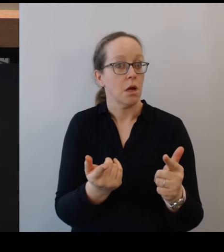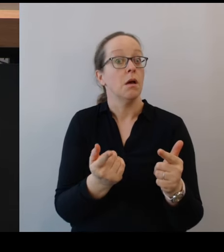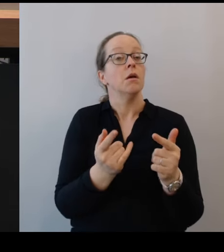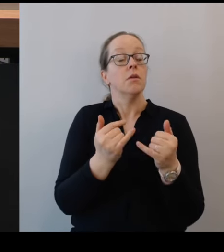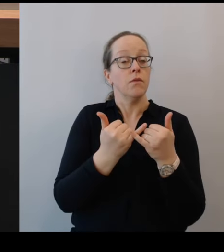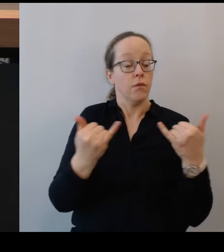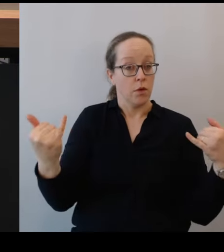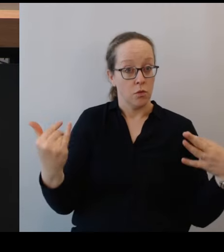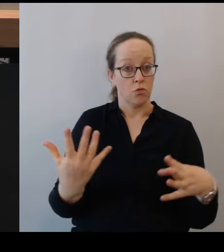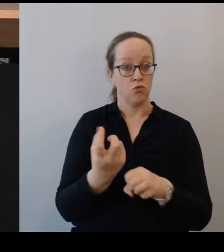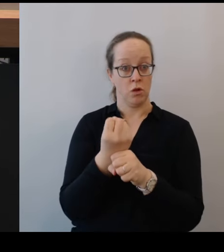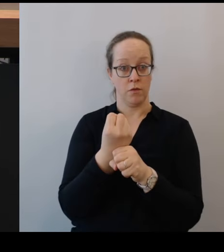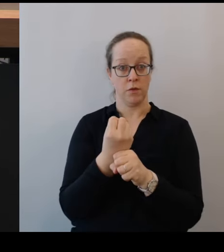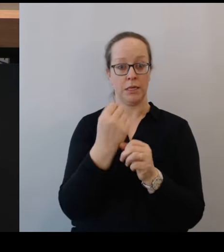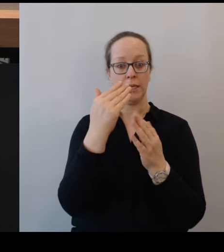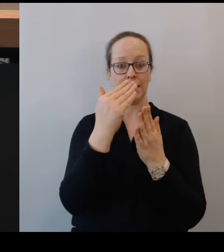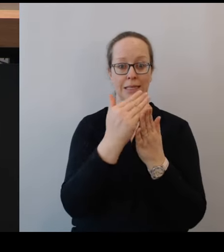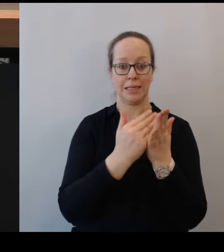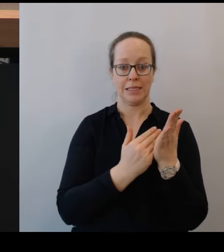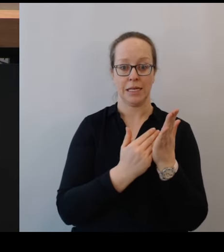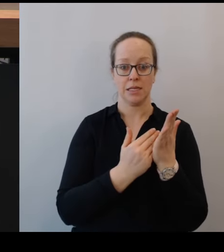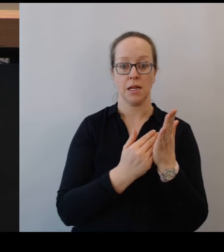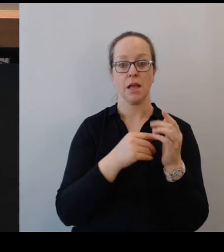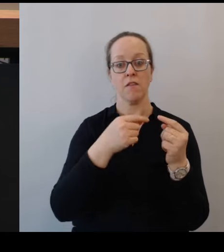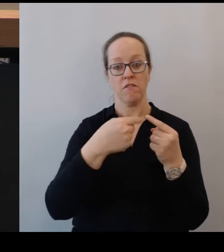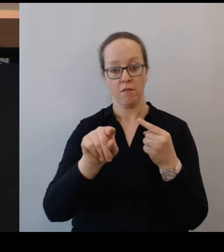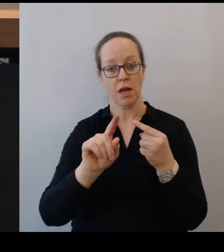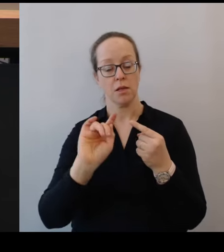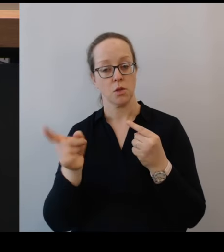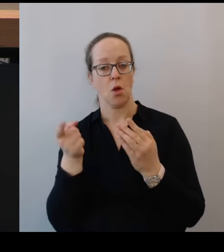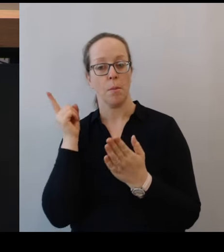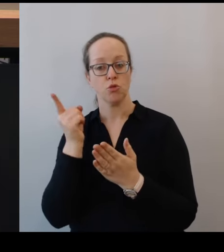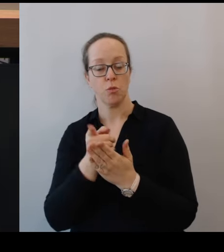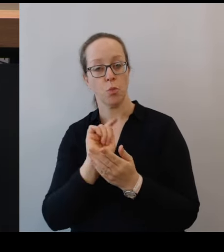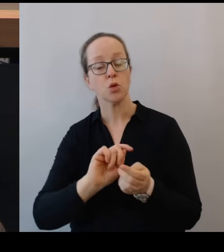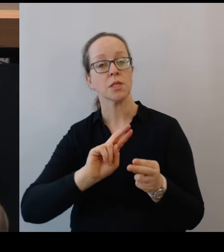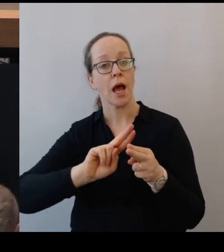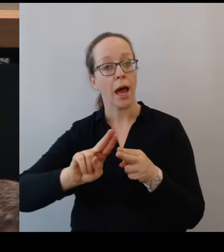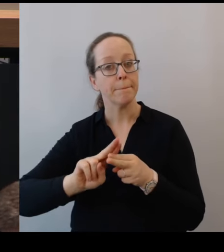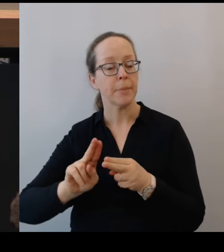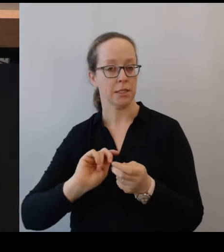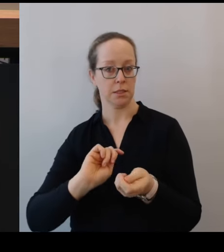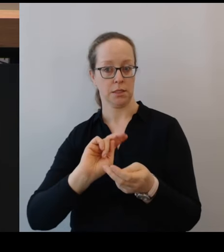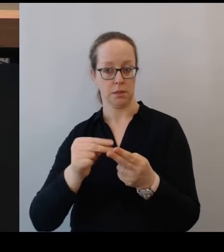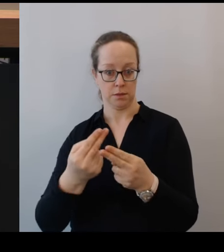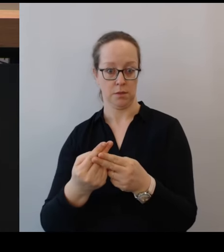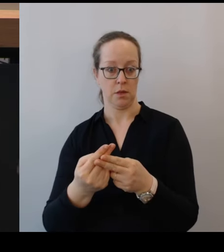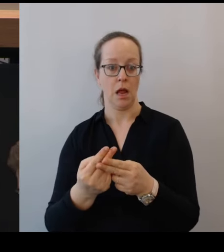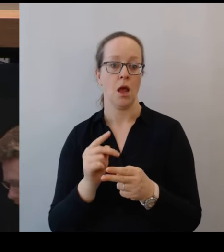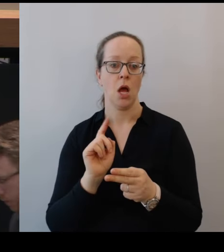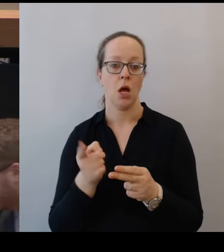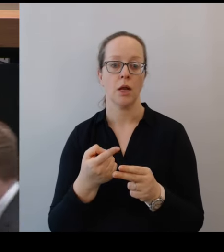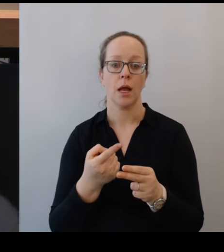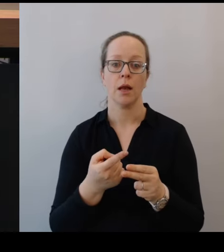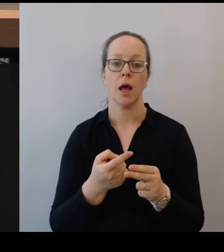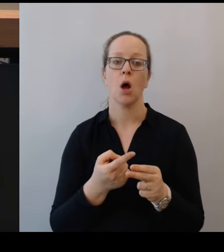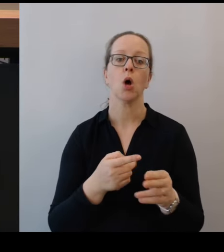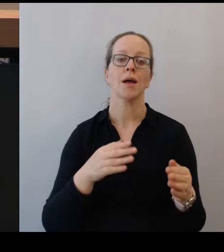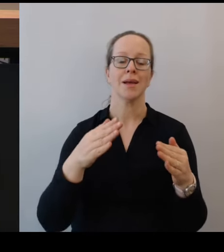entsprechend anpasst und auch eine Kappungsgrenze für den Indexmietvertrag vorsieht.